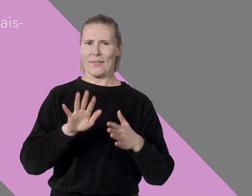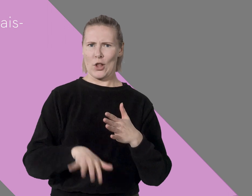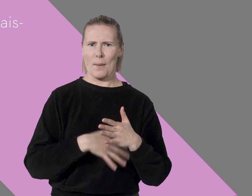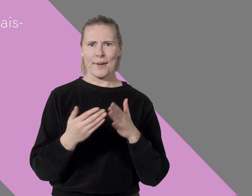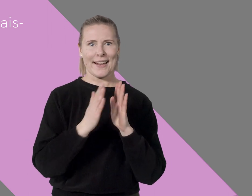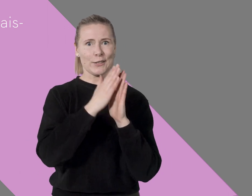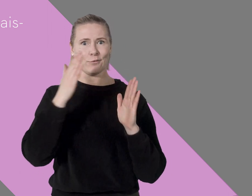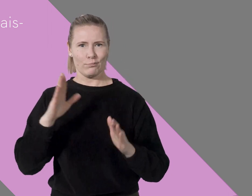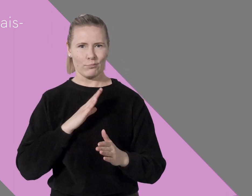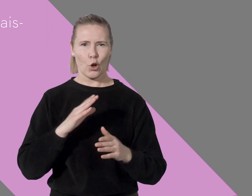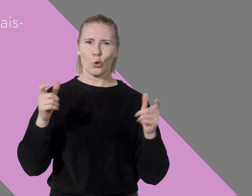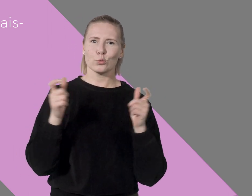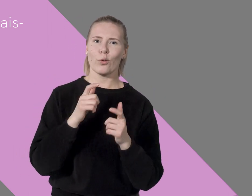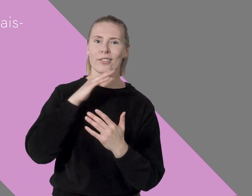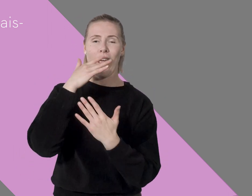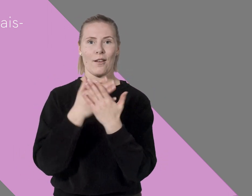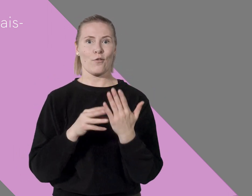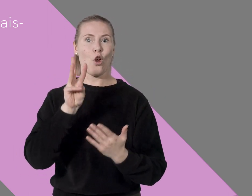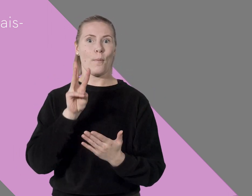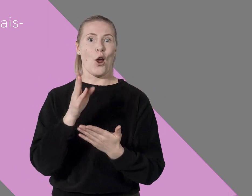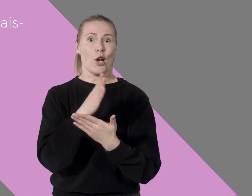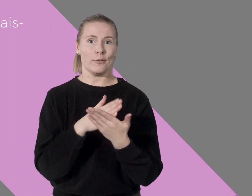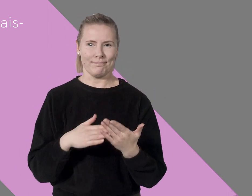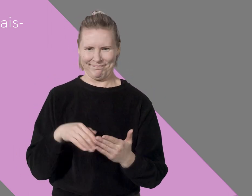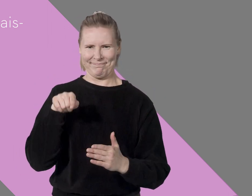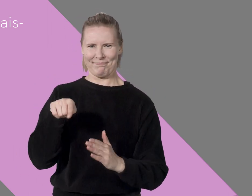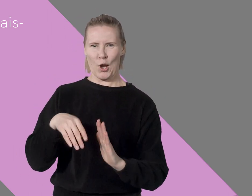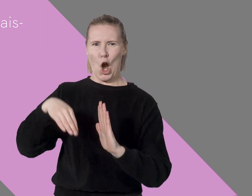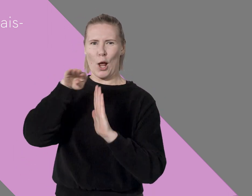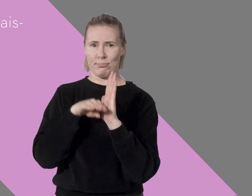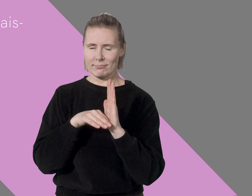Viittomakielisen kirjaston Yhdistystarinat-sarjan kolmannessa osassa -